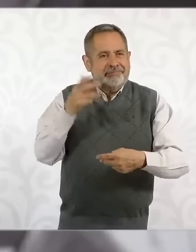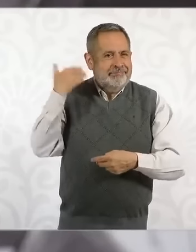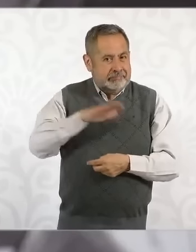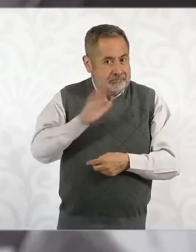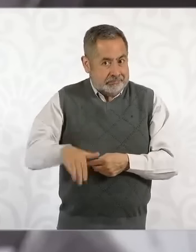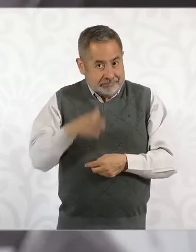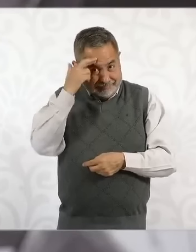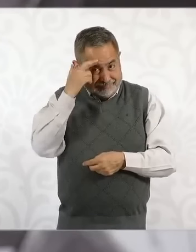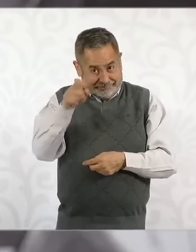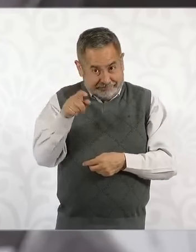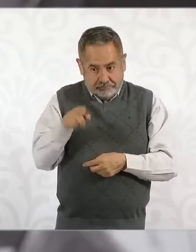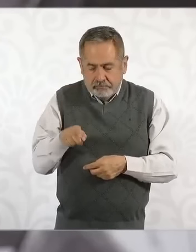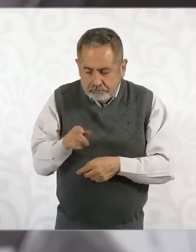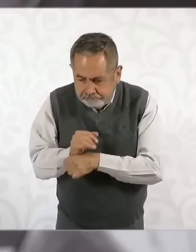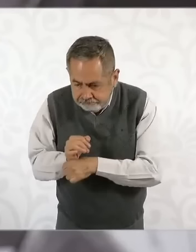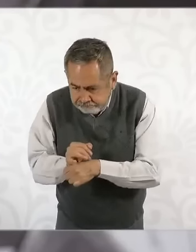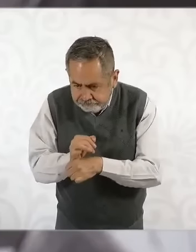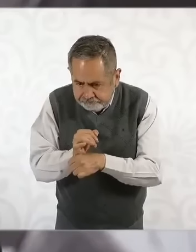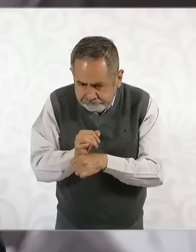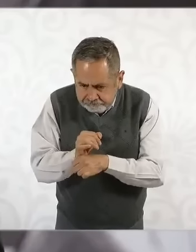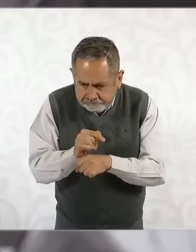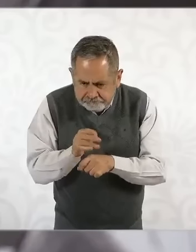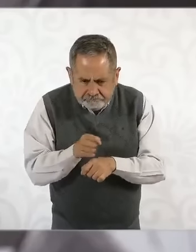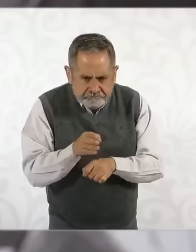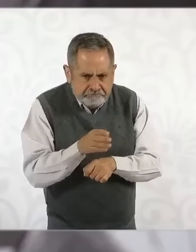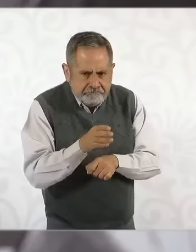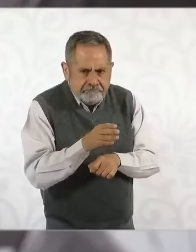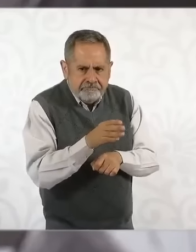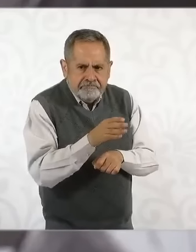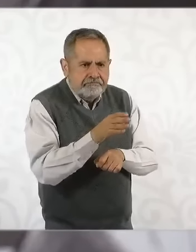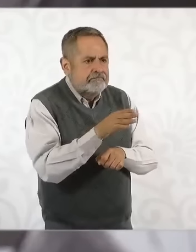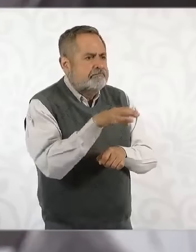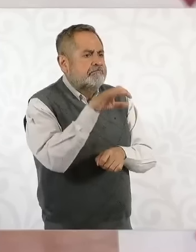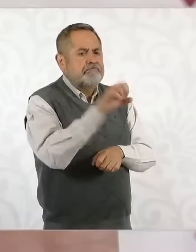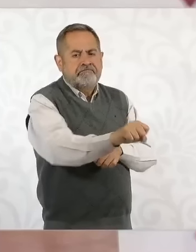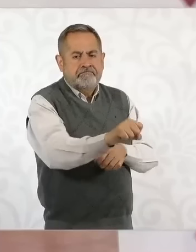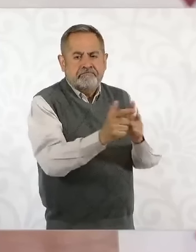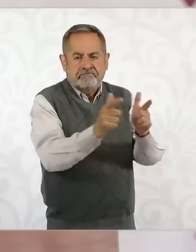se desprenden las las primeras evidencias sólidas y de ahí se desprende toda la célula criminal que